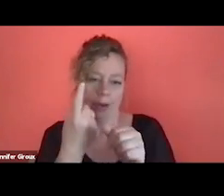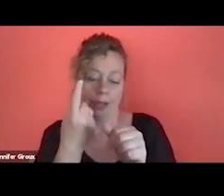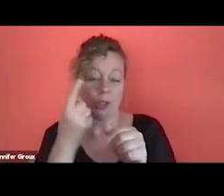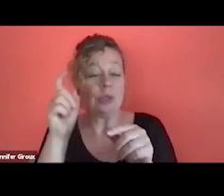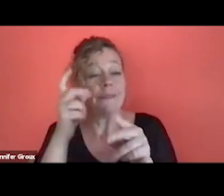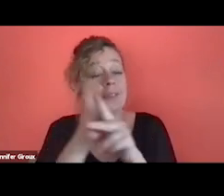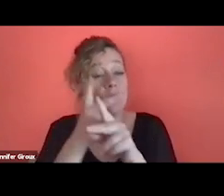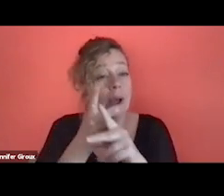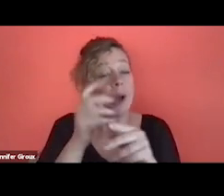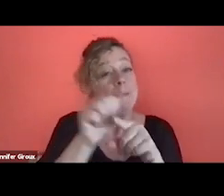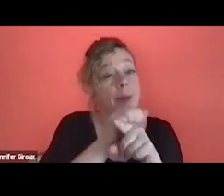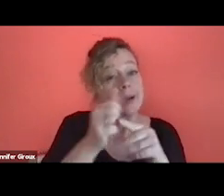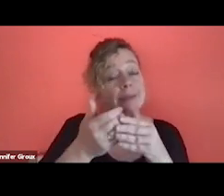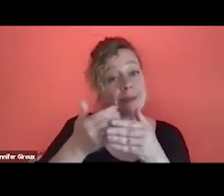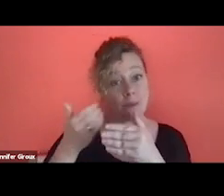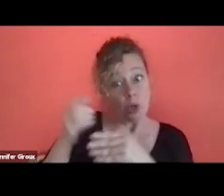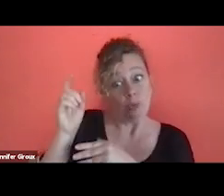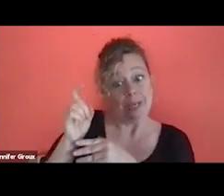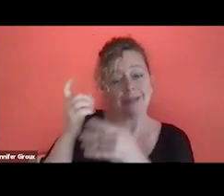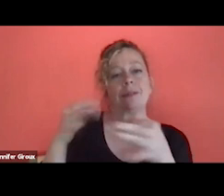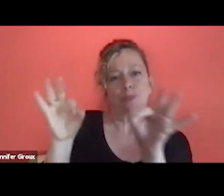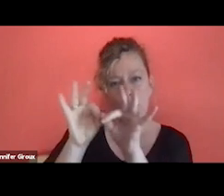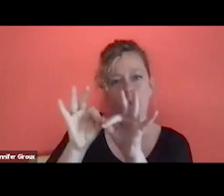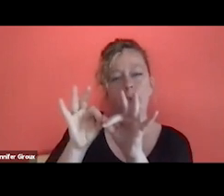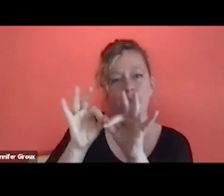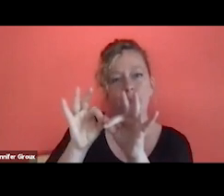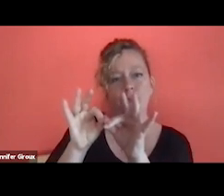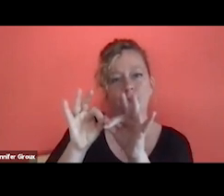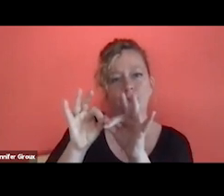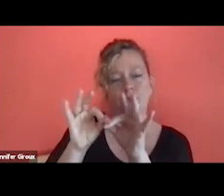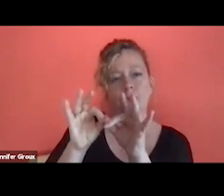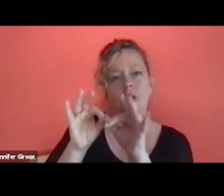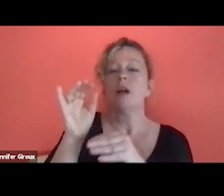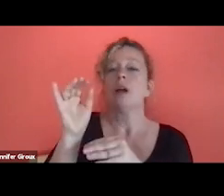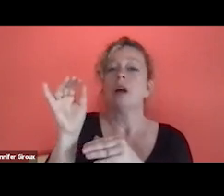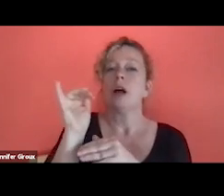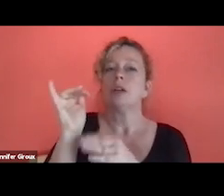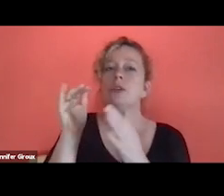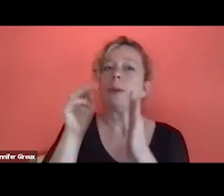antes de que realmente lo necesite, es una pieza importante. Y si pasamos a la siguiente diapositiva, hay todo para algunos modelos que existen